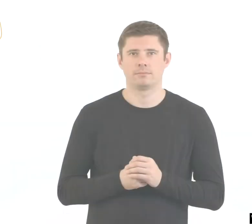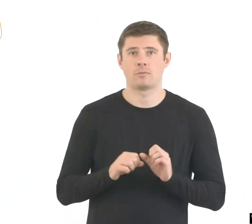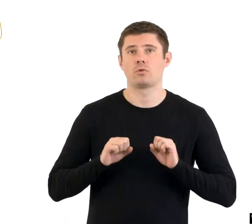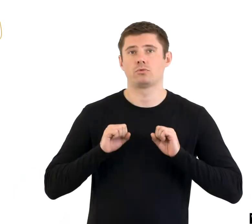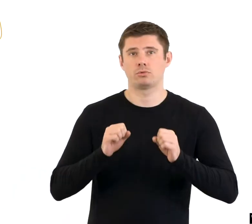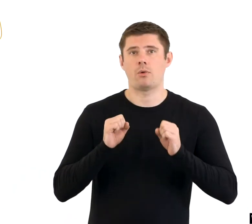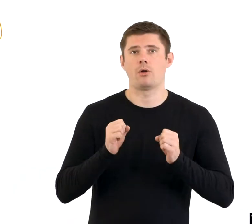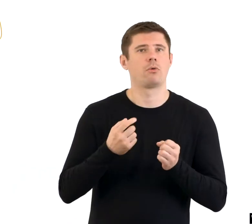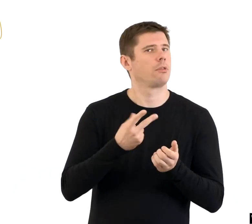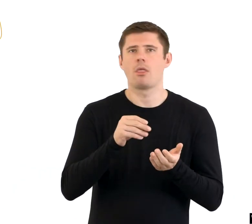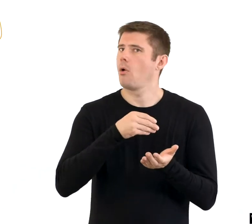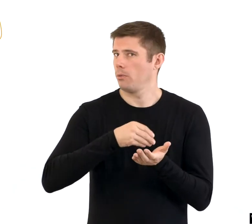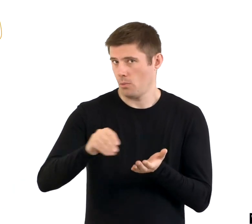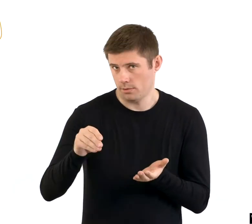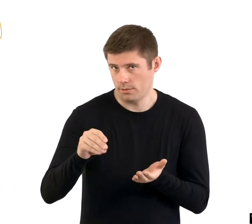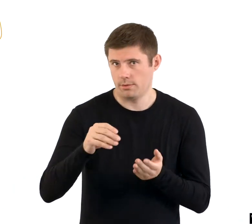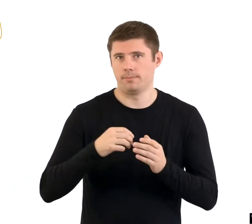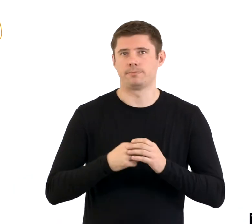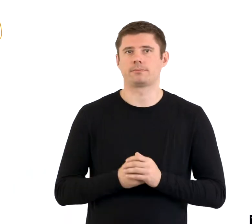Działalność nieodpłatna